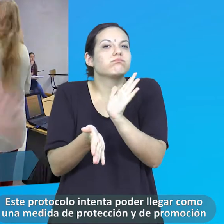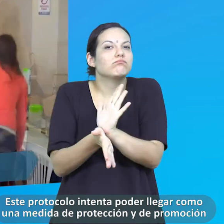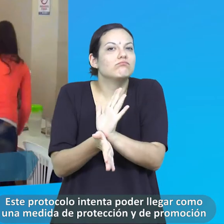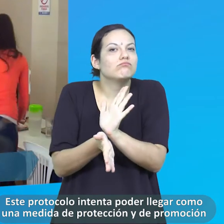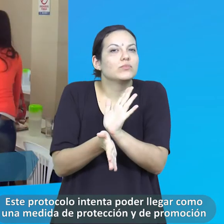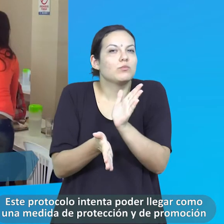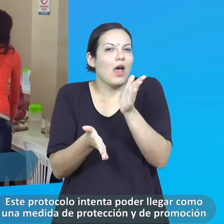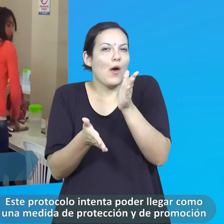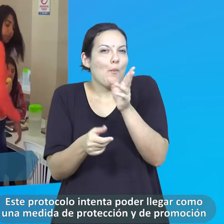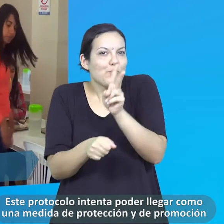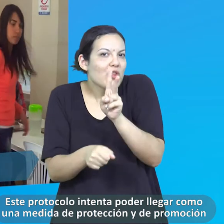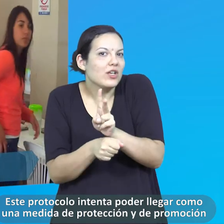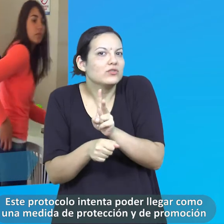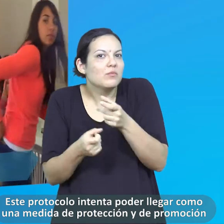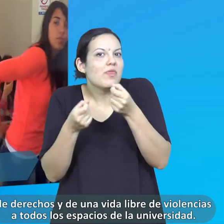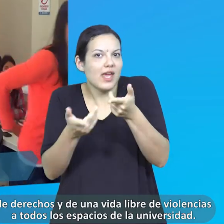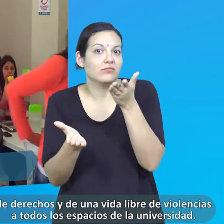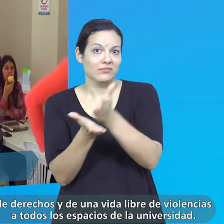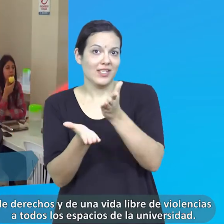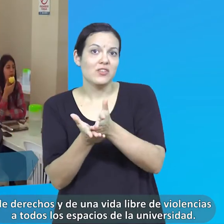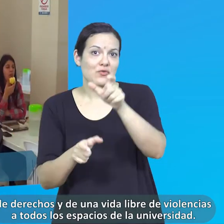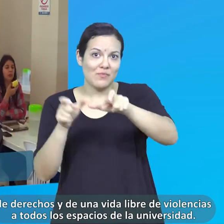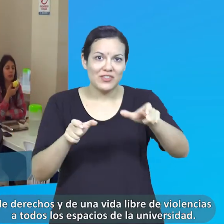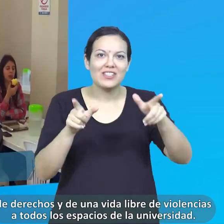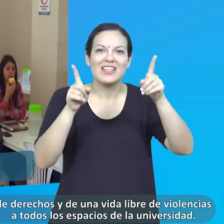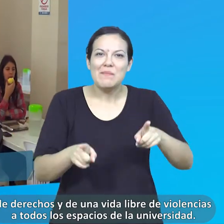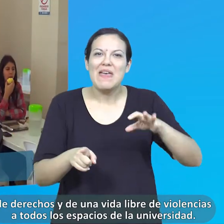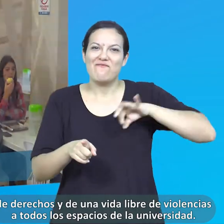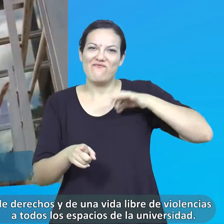medida de protección y de promoción de derechos y de una vida libre de violencias, a todos